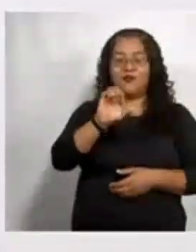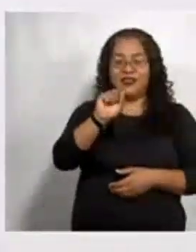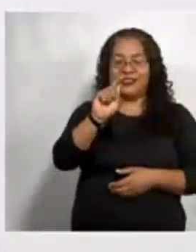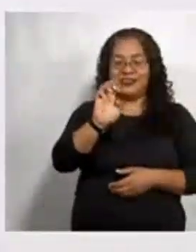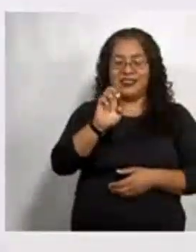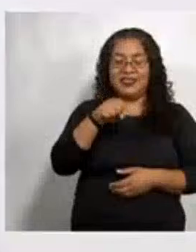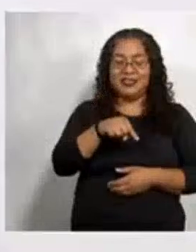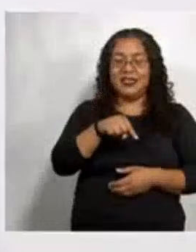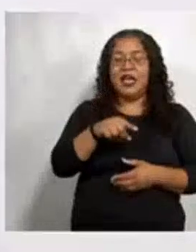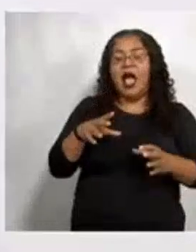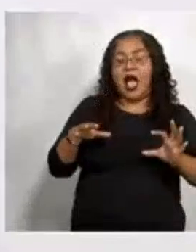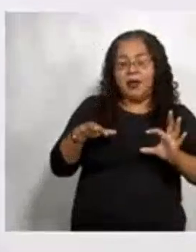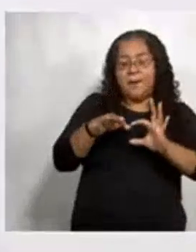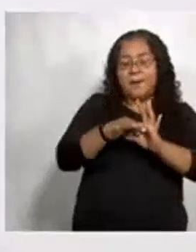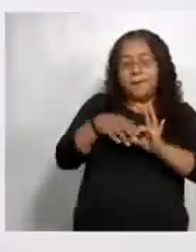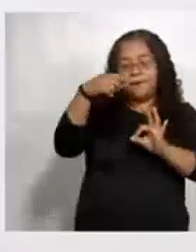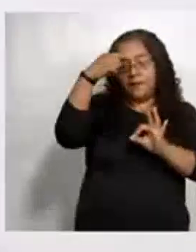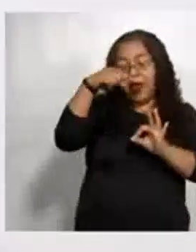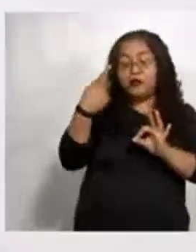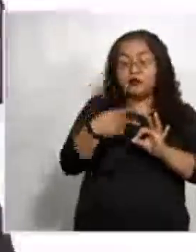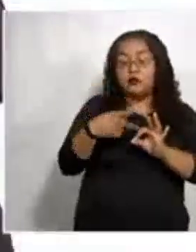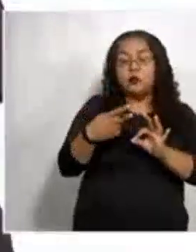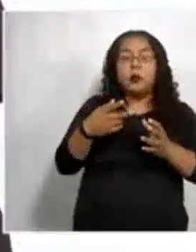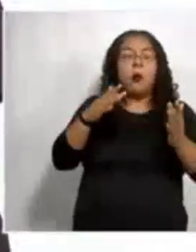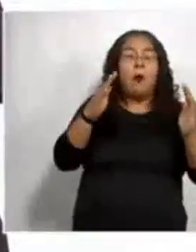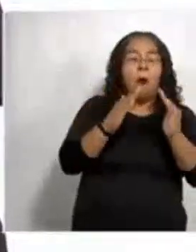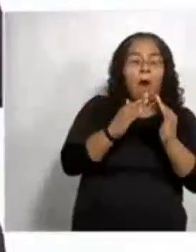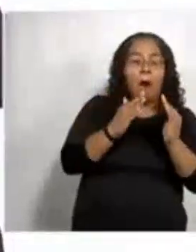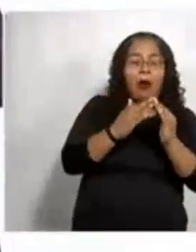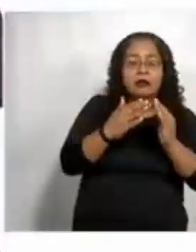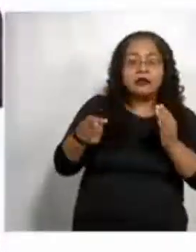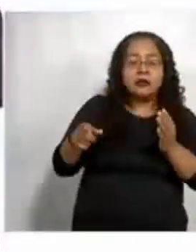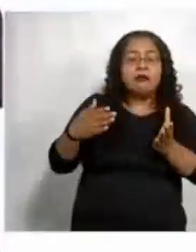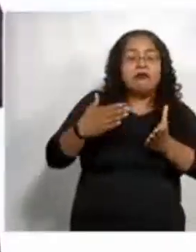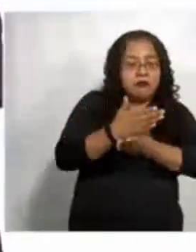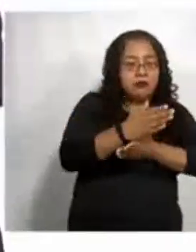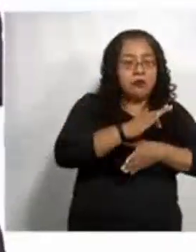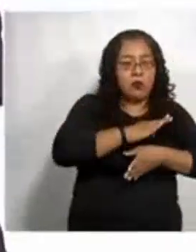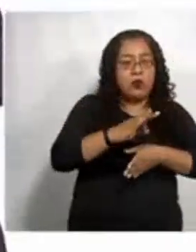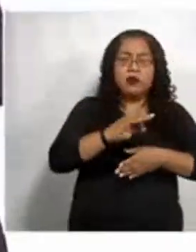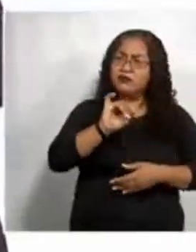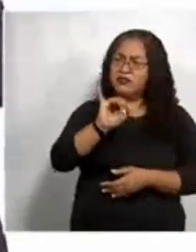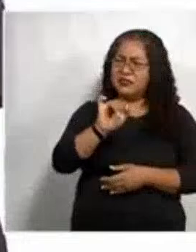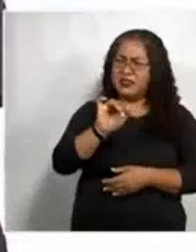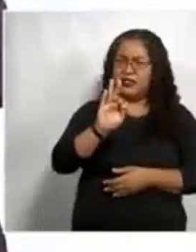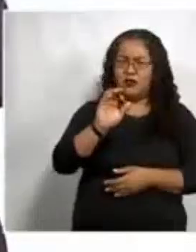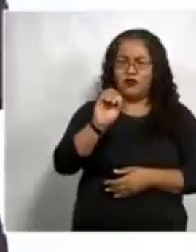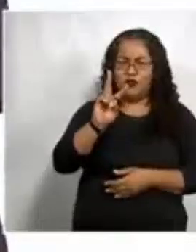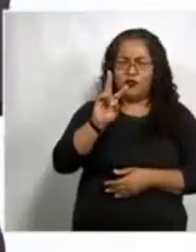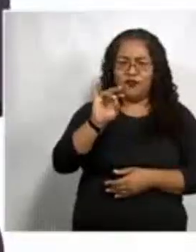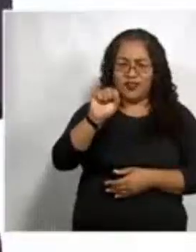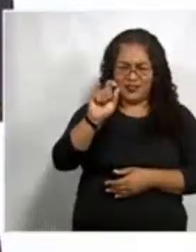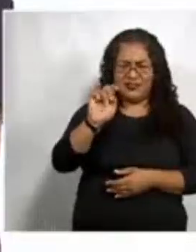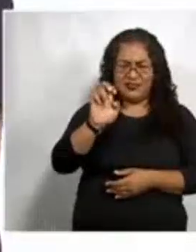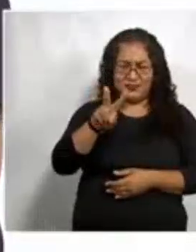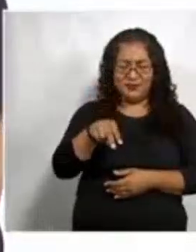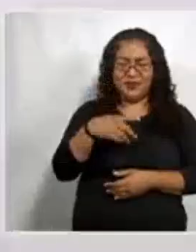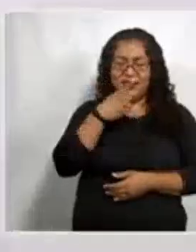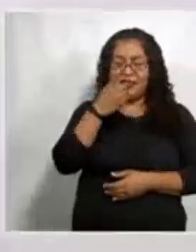podemos acceder para la vivienda, perdón, en el SFOVIS dije, ¿verdad? Y en el Infonavit,